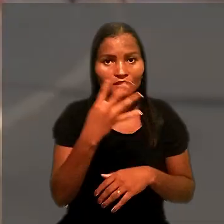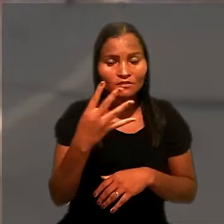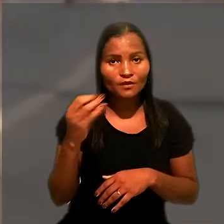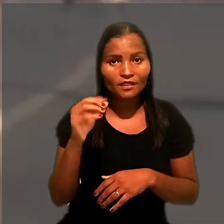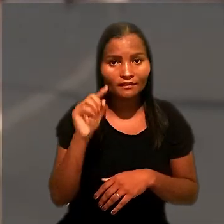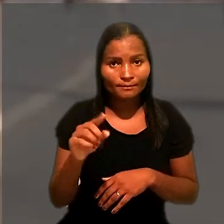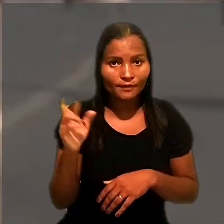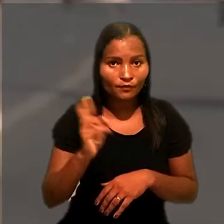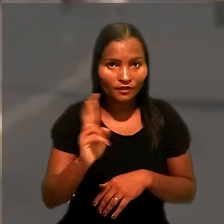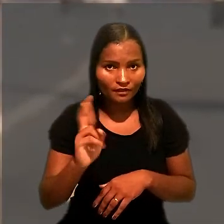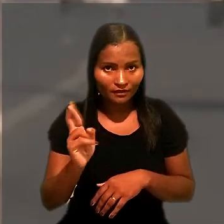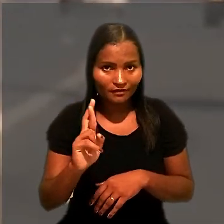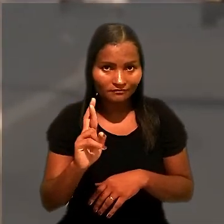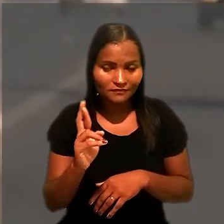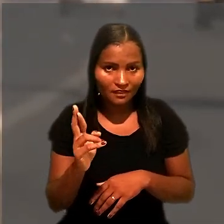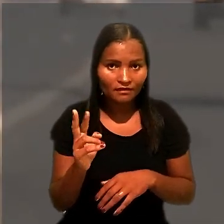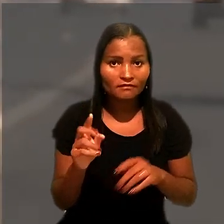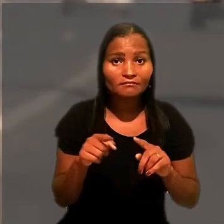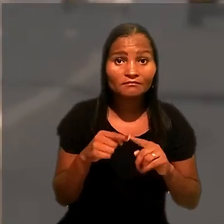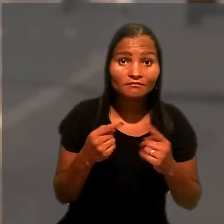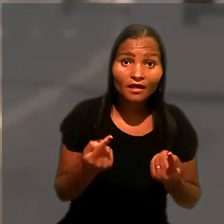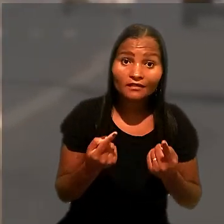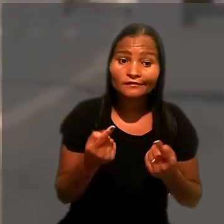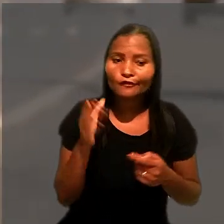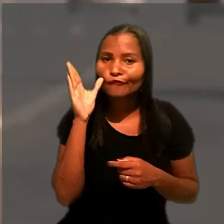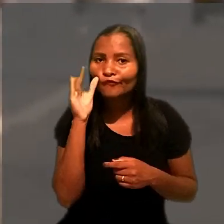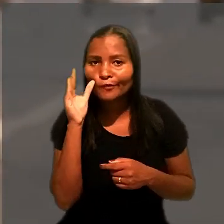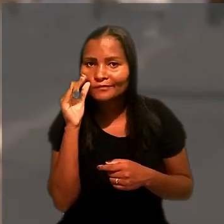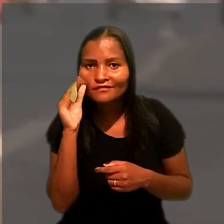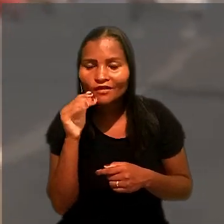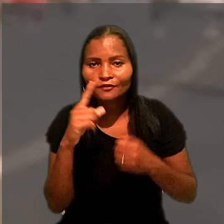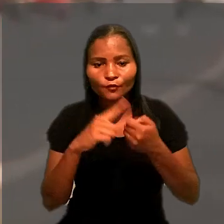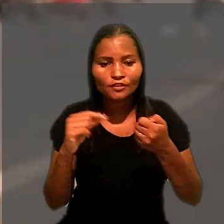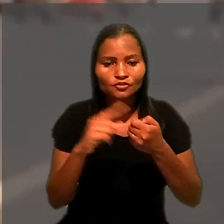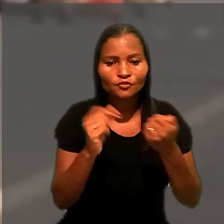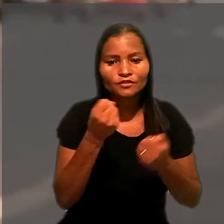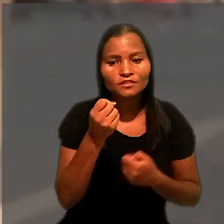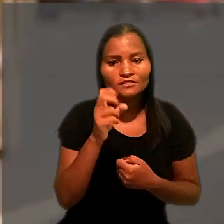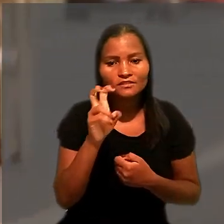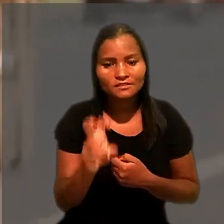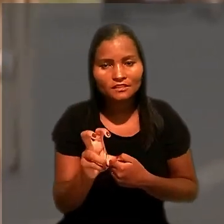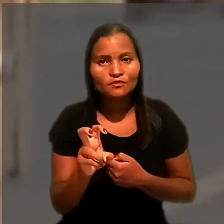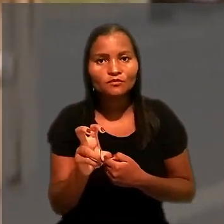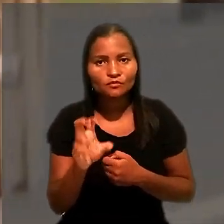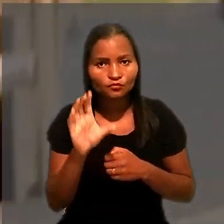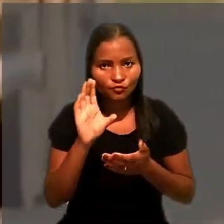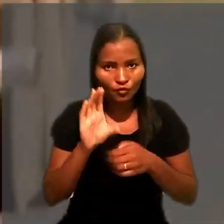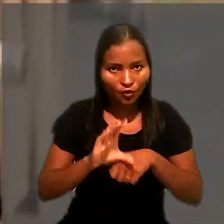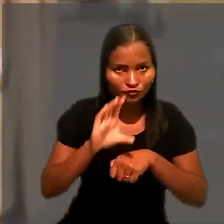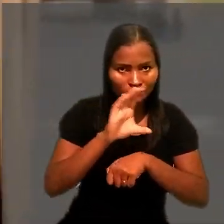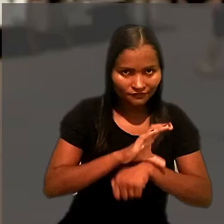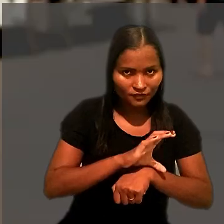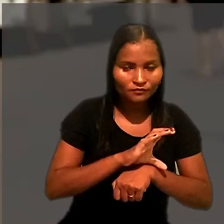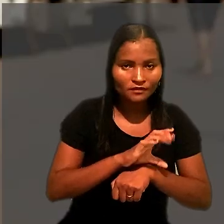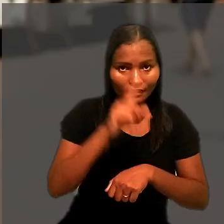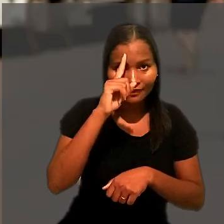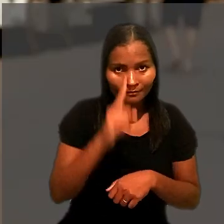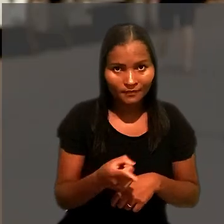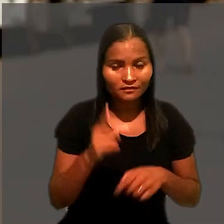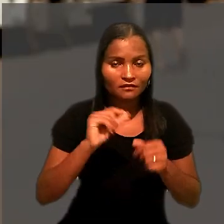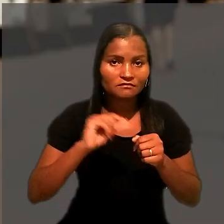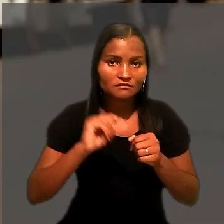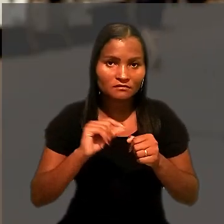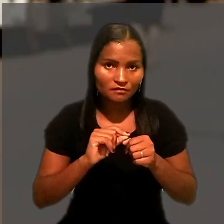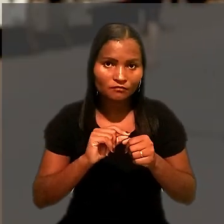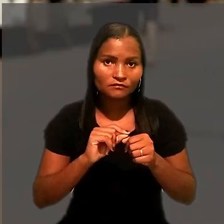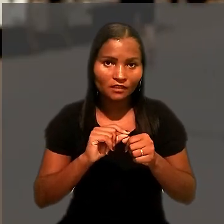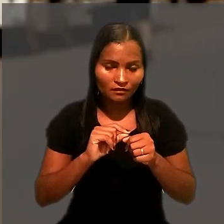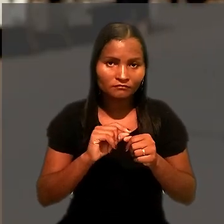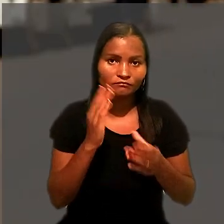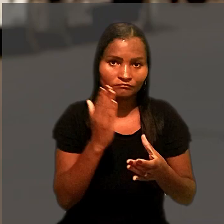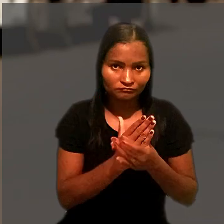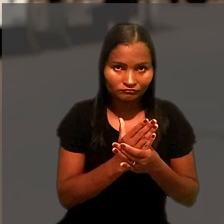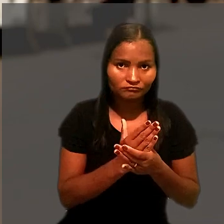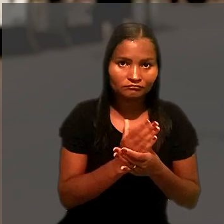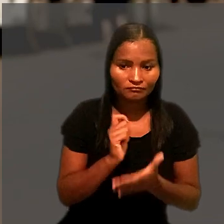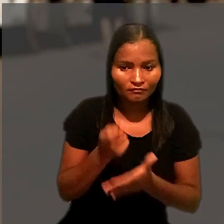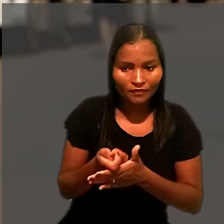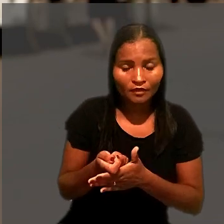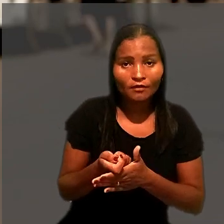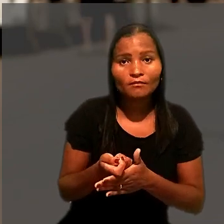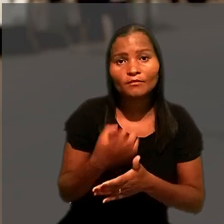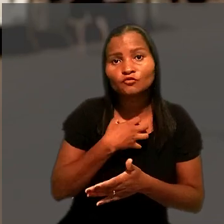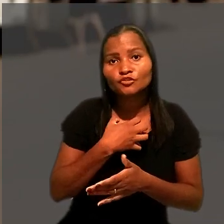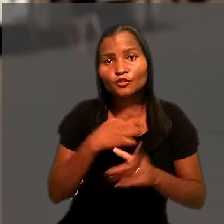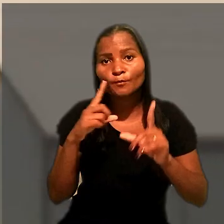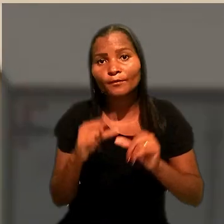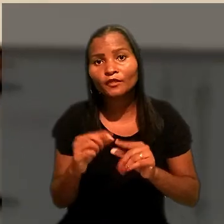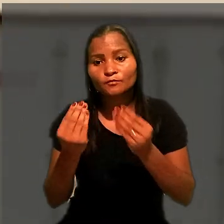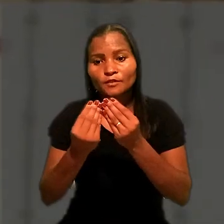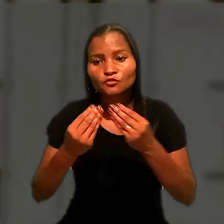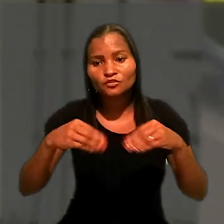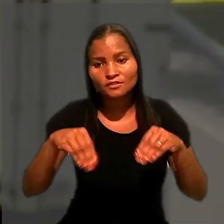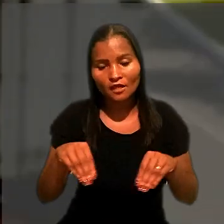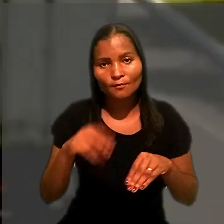Segundo a argumentação, não foi observado o artigo 805 do Código de Processo Civil, que determina a realização da execução pelo meio menos prejudicial para o devedor,